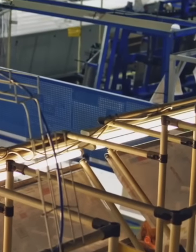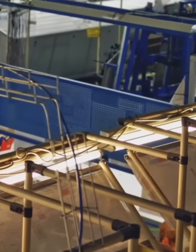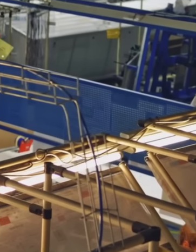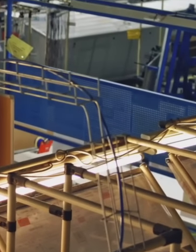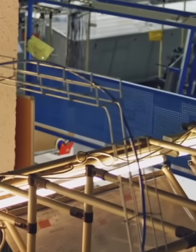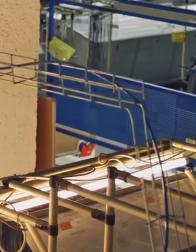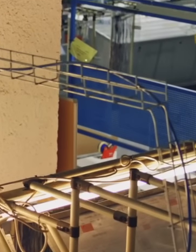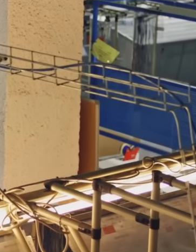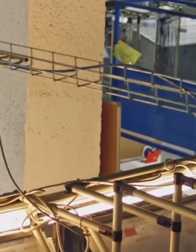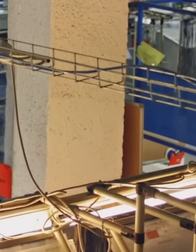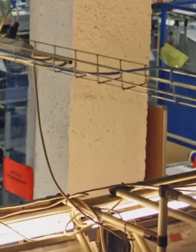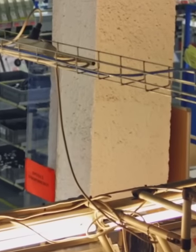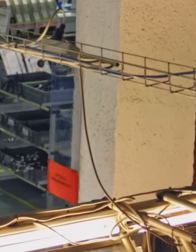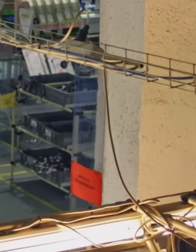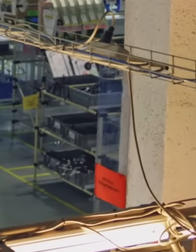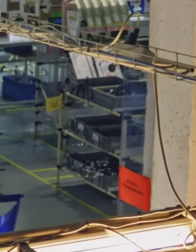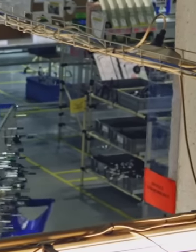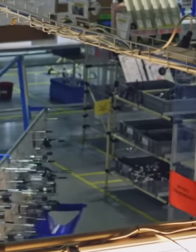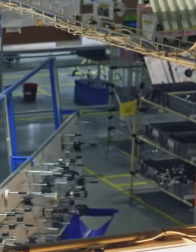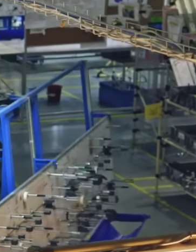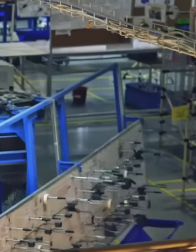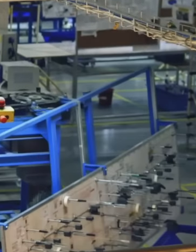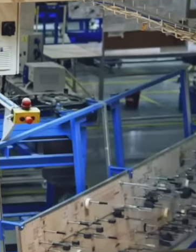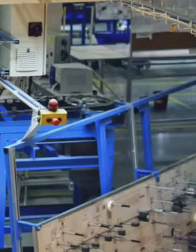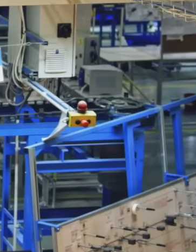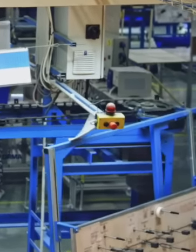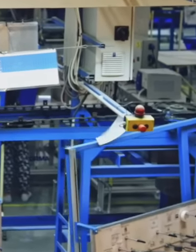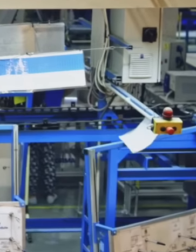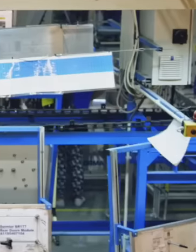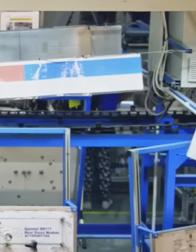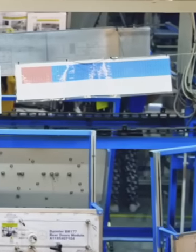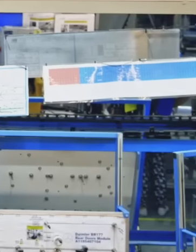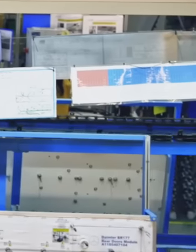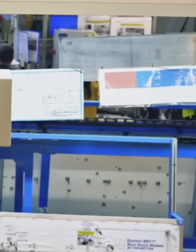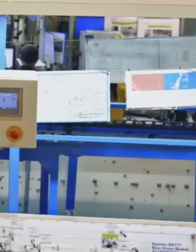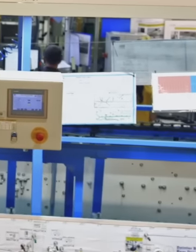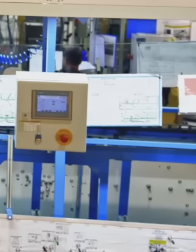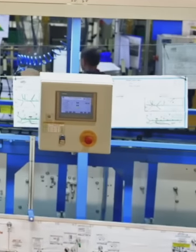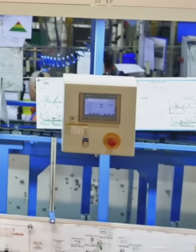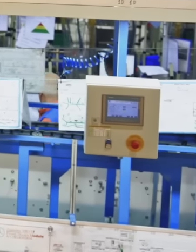impuestos, siempre que se destinen a productos de exportación. La controversia se centra en la